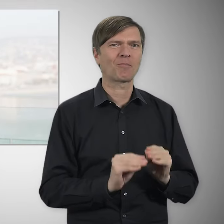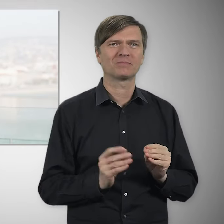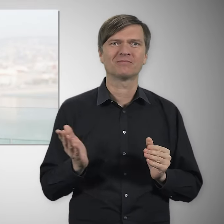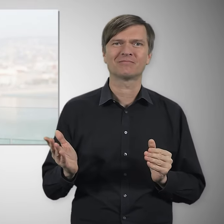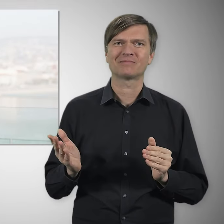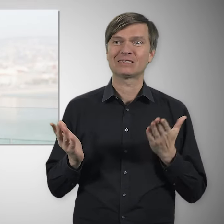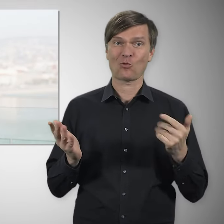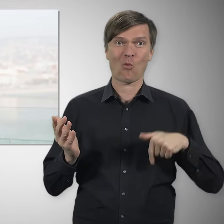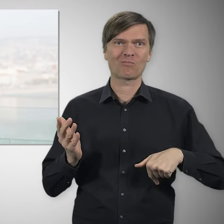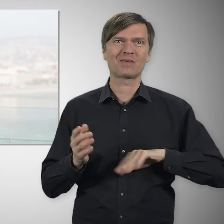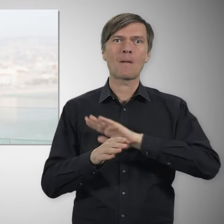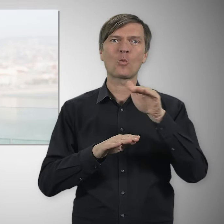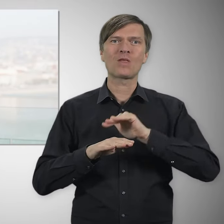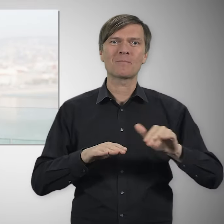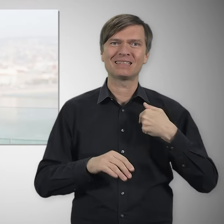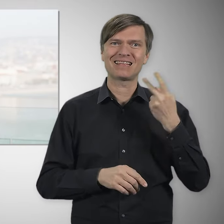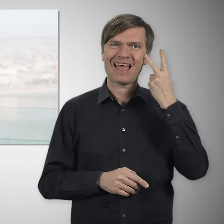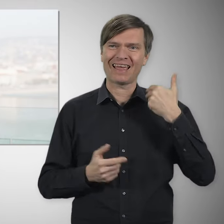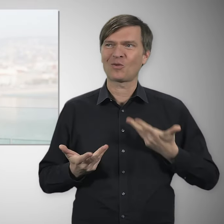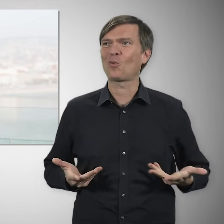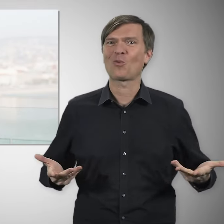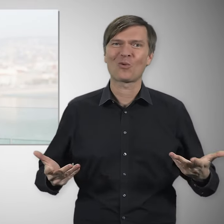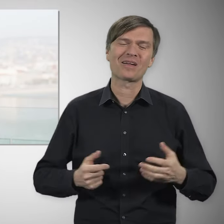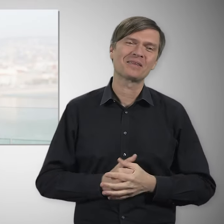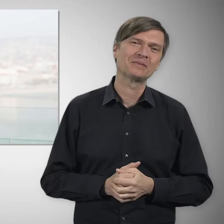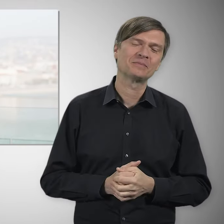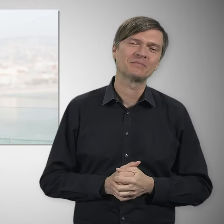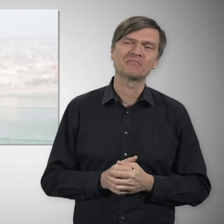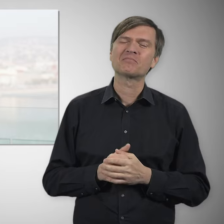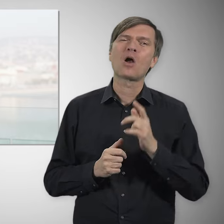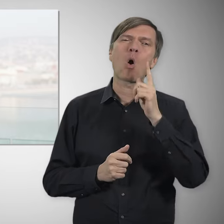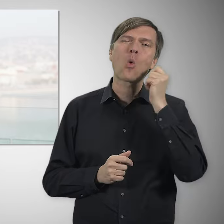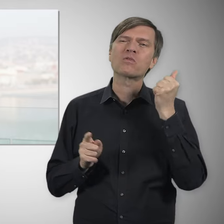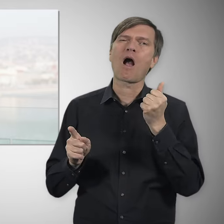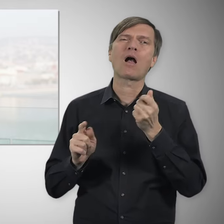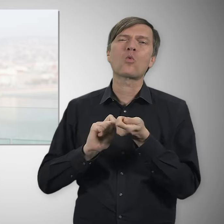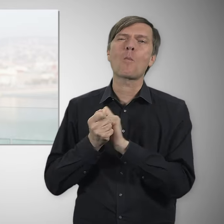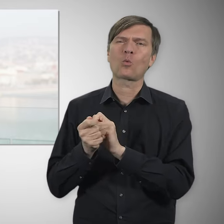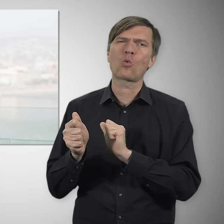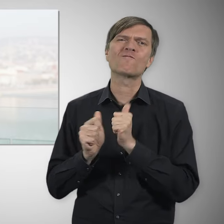hier im Herzen von Budapest. Ungarn war ein Vorreiter des großen Umbruchs.